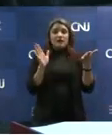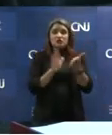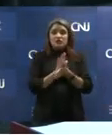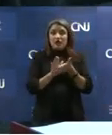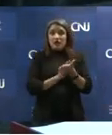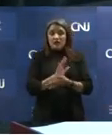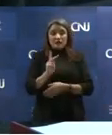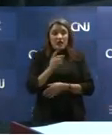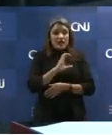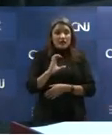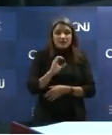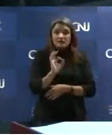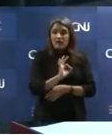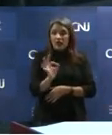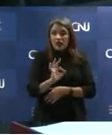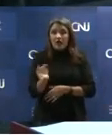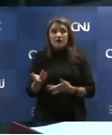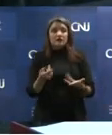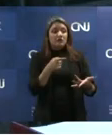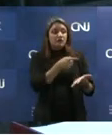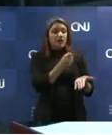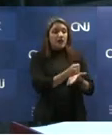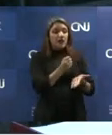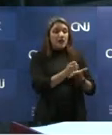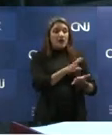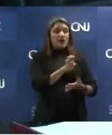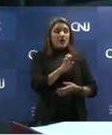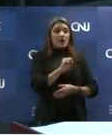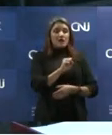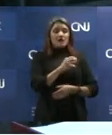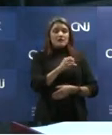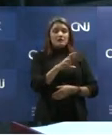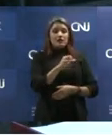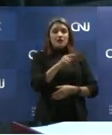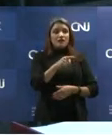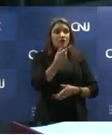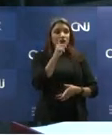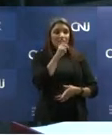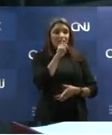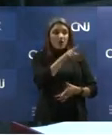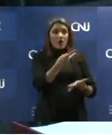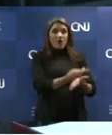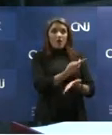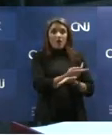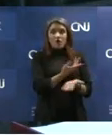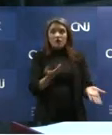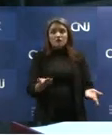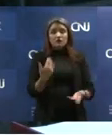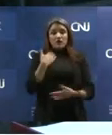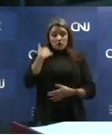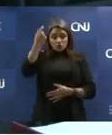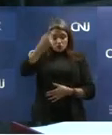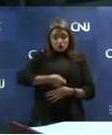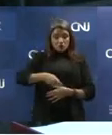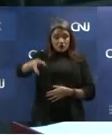o cartório falhou e, no final das contas, é o juiz que vai responder. Então eu